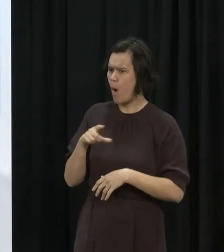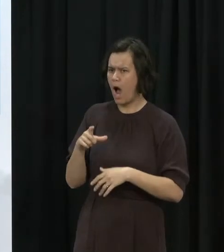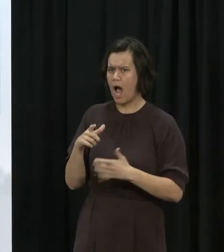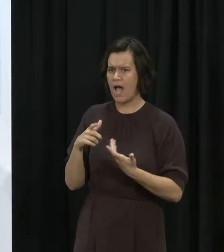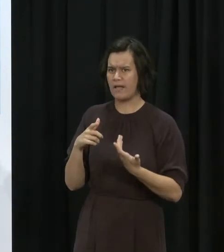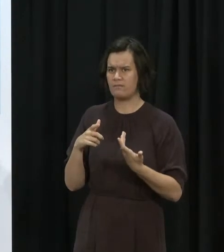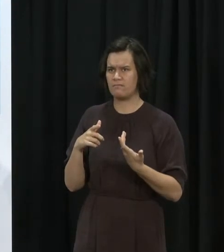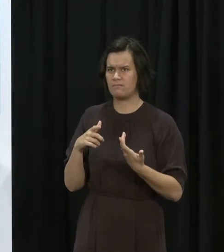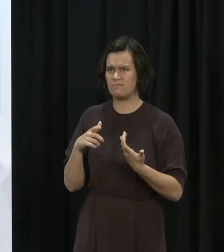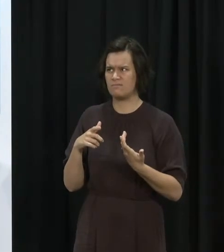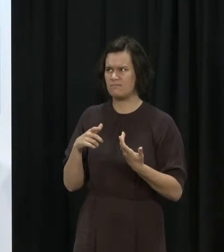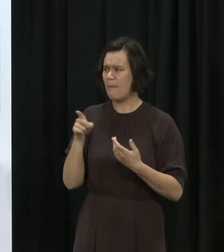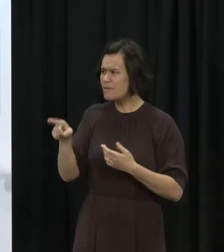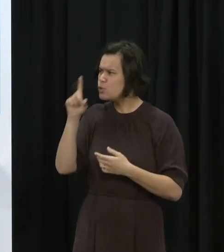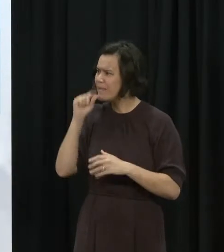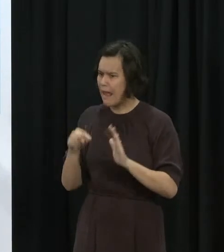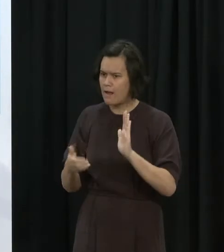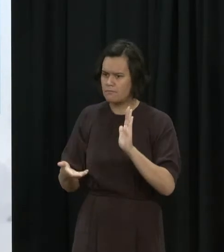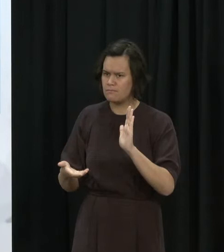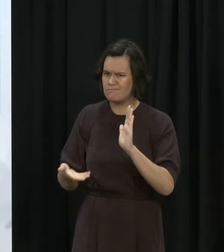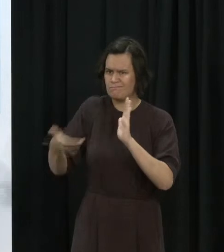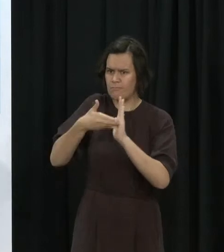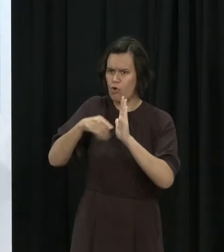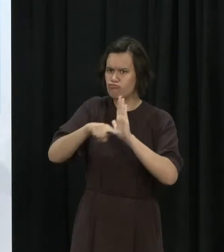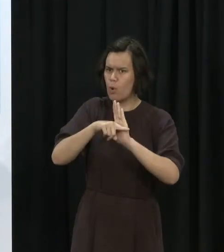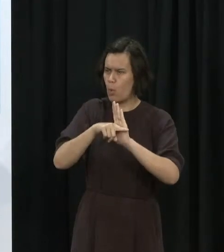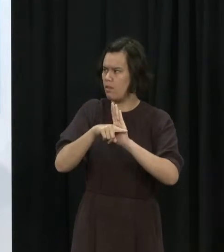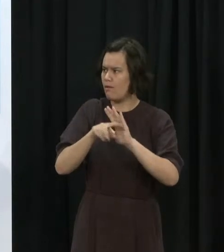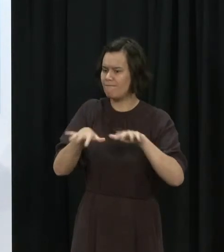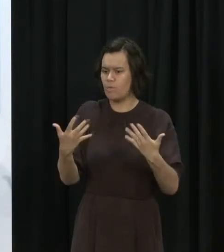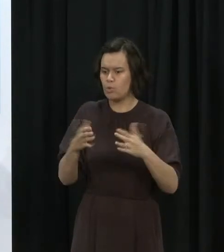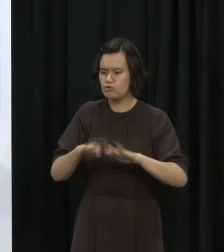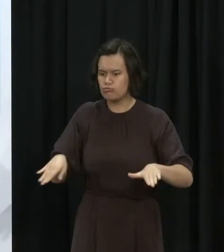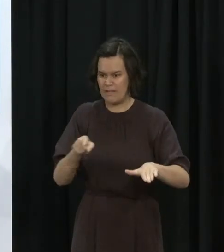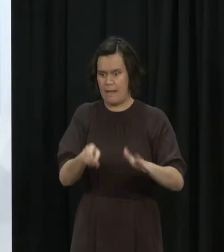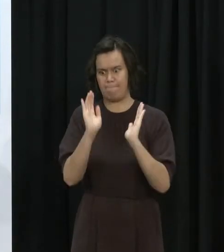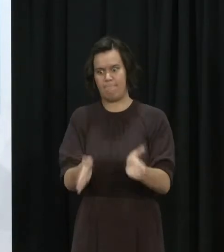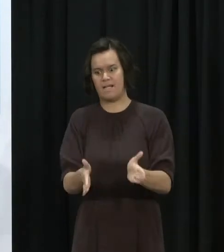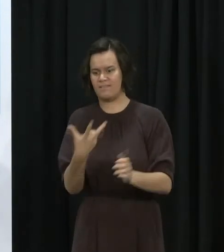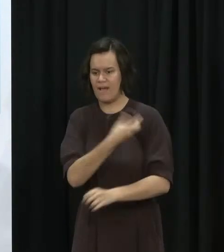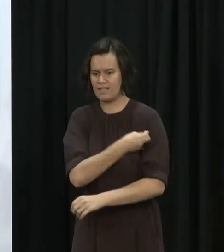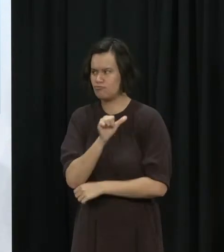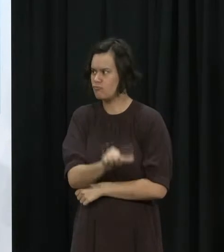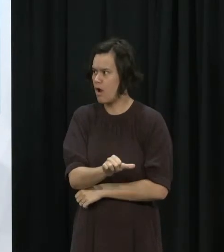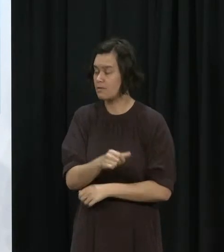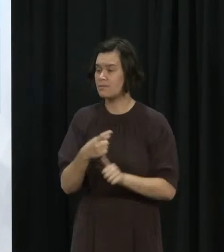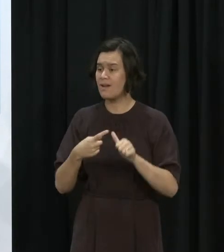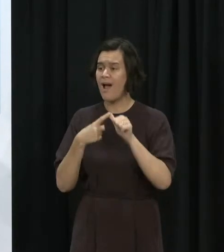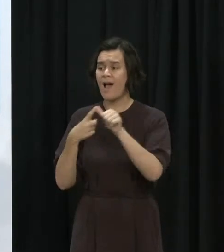whakatuwheratanga o te kura. Kaore au i te whakaaro ki era i